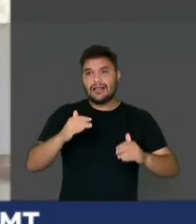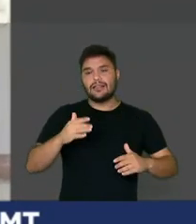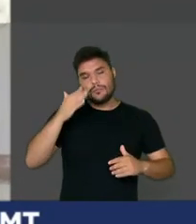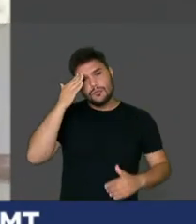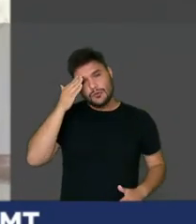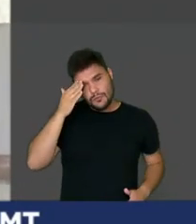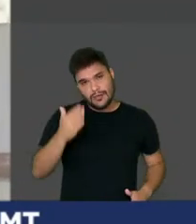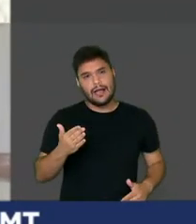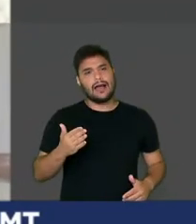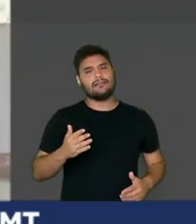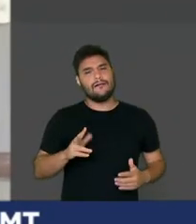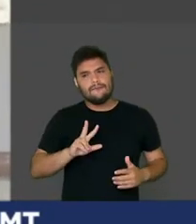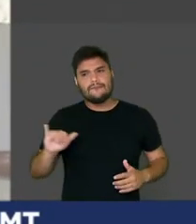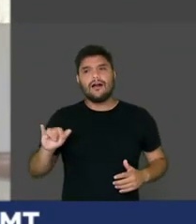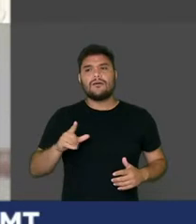TRABALHADORES DA CULTURA SEJAM CADA VEZ MAIS RESPEITADOS.